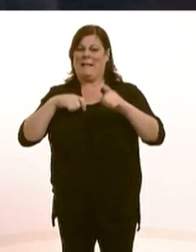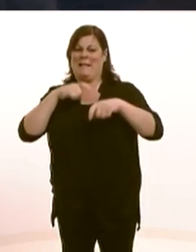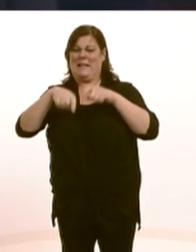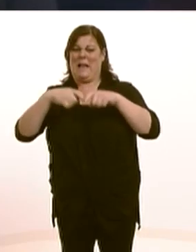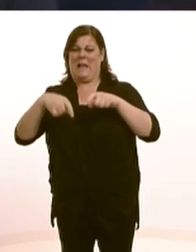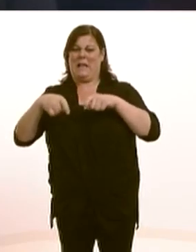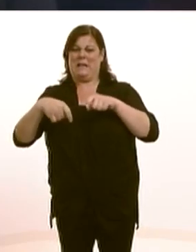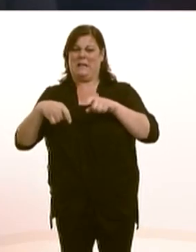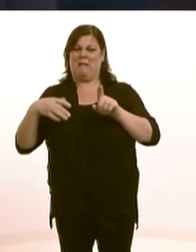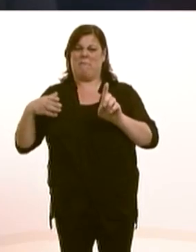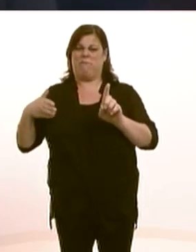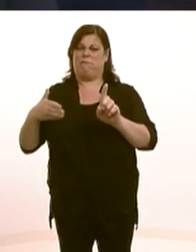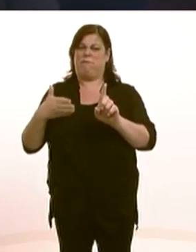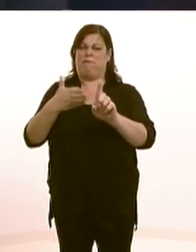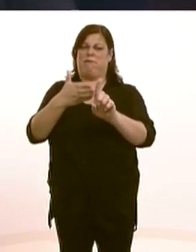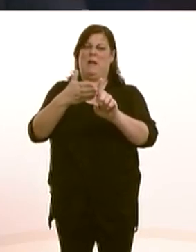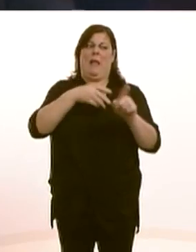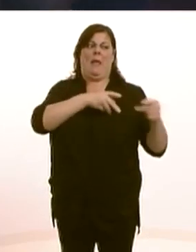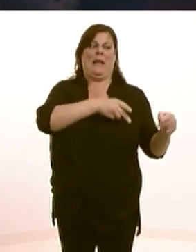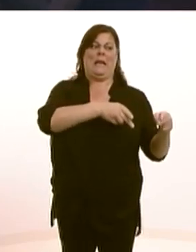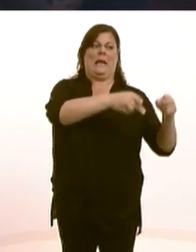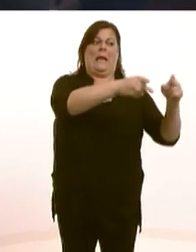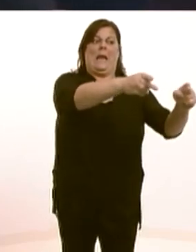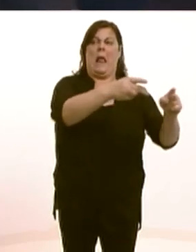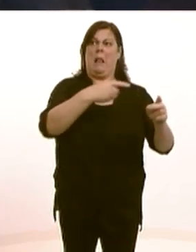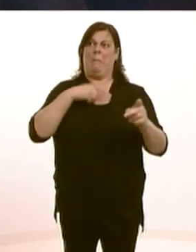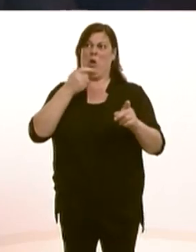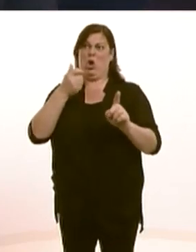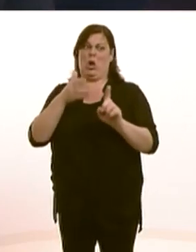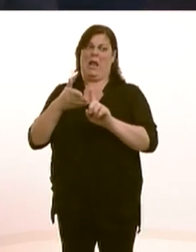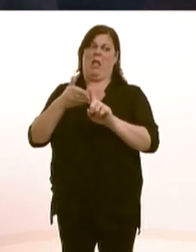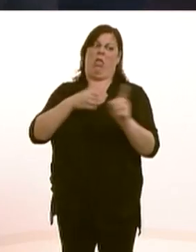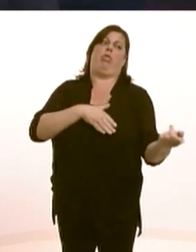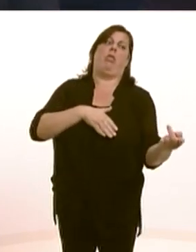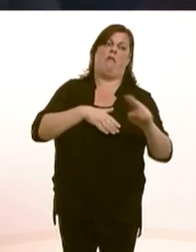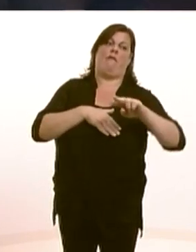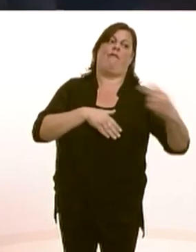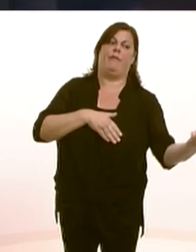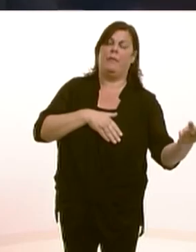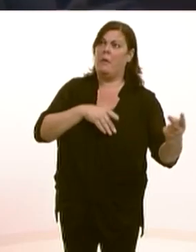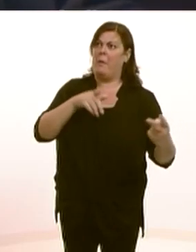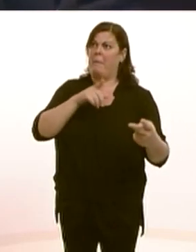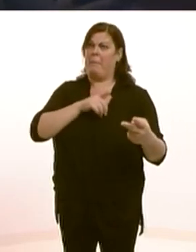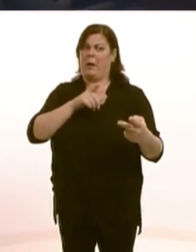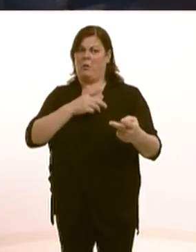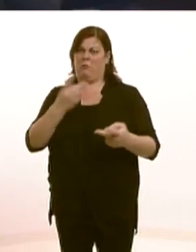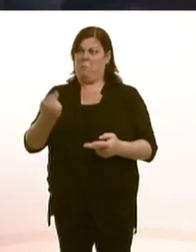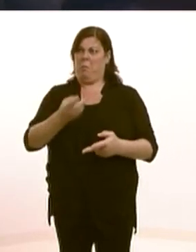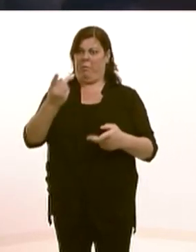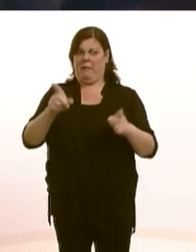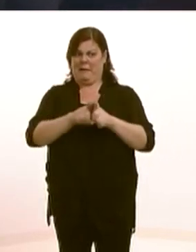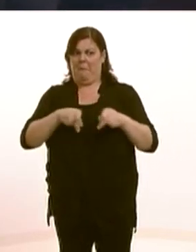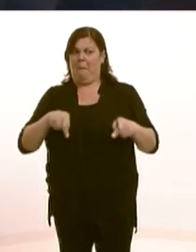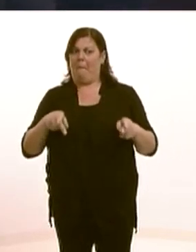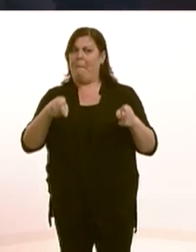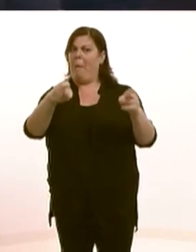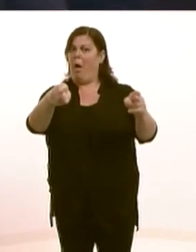yw: gan fod yna rannu rhwng beicio a phobl syín cerdded, rwyf wedi cael pobl yn ardal